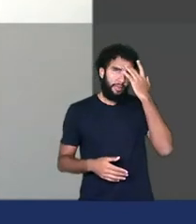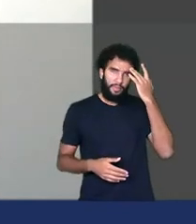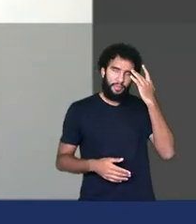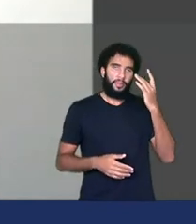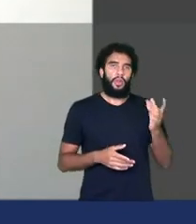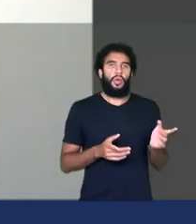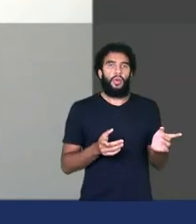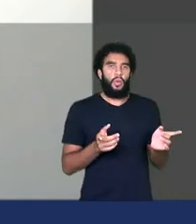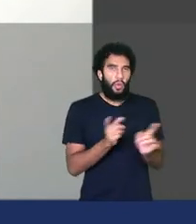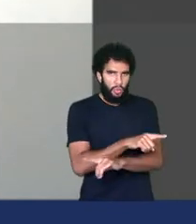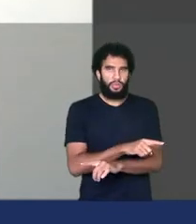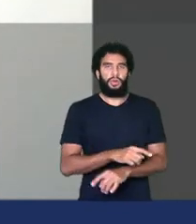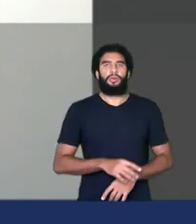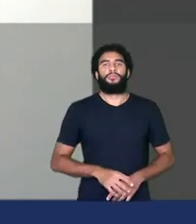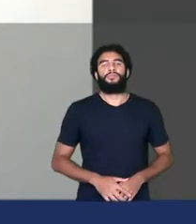ESTOU ALINHADO ÉQUELES QUE